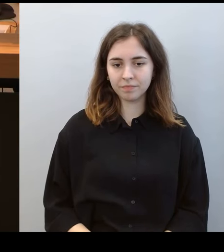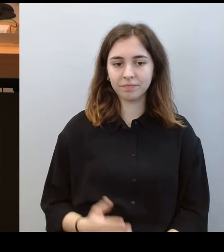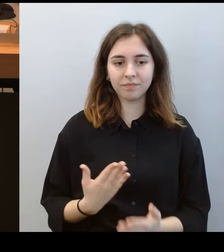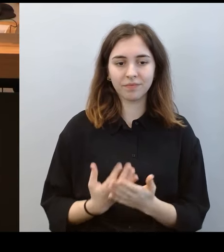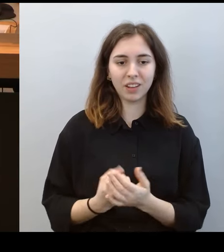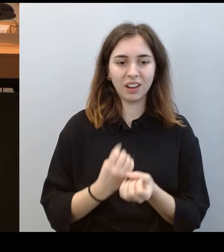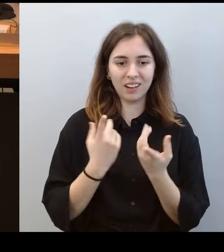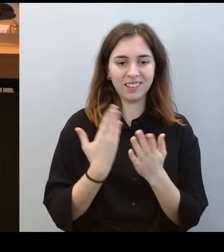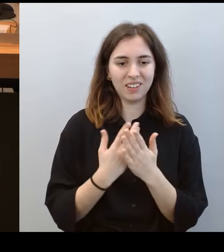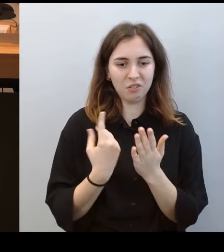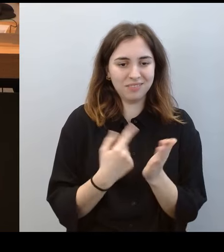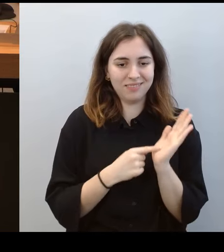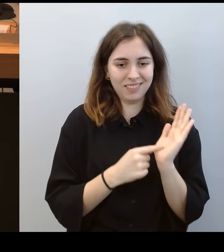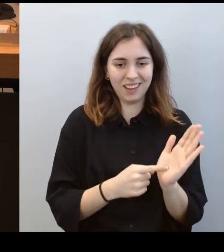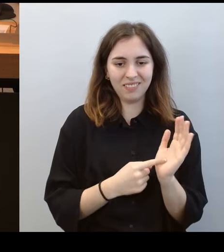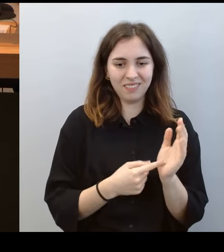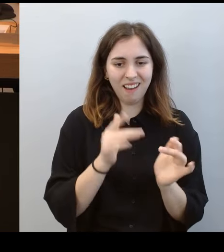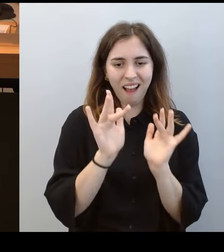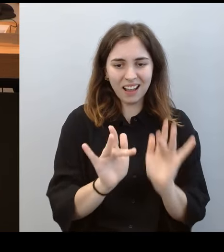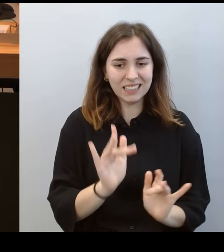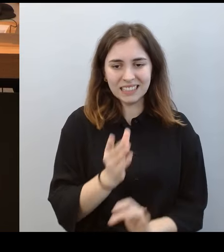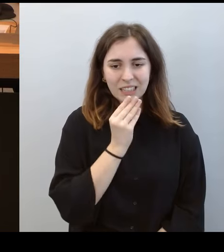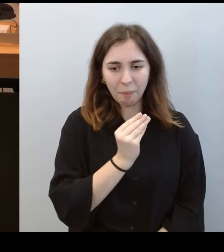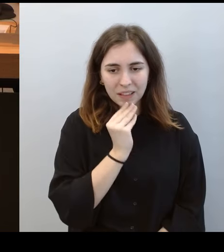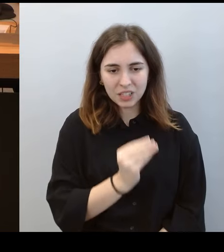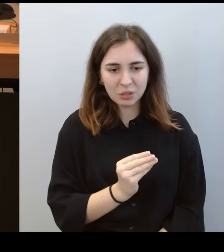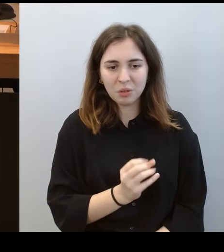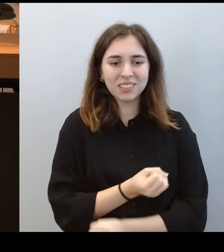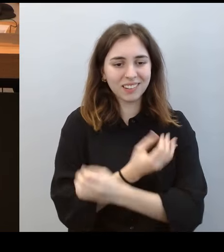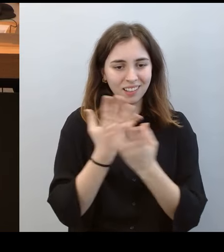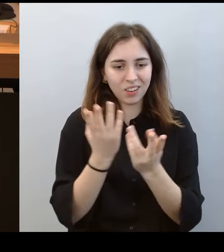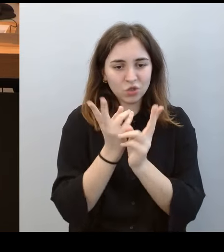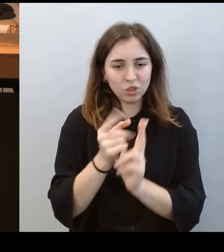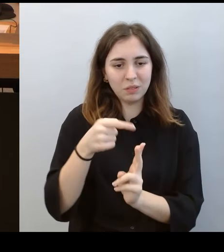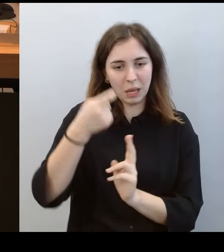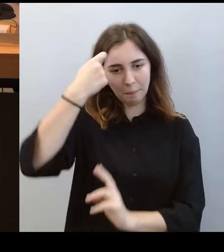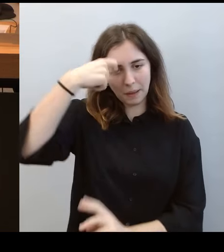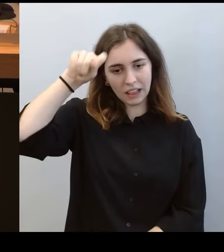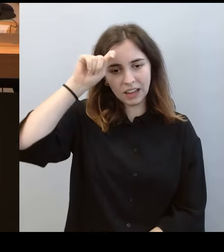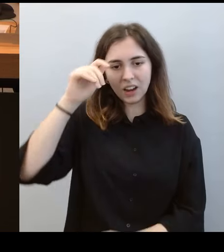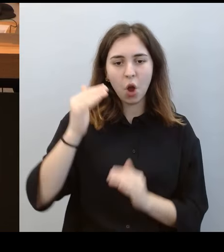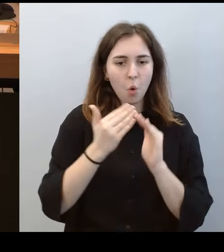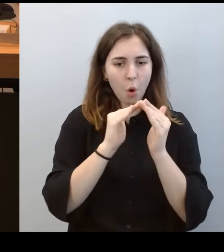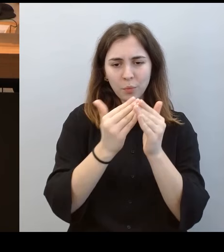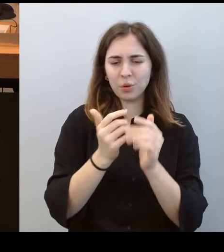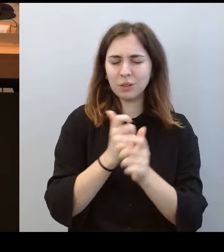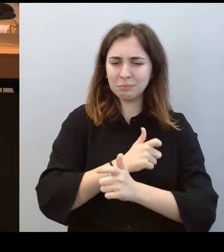Wir haben hier in Berlin eine sehr große Community von Menschen mit palästinensischen Wurzeln.